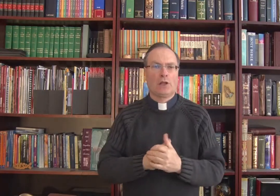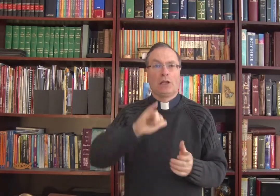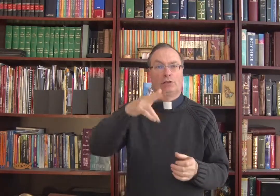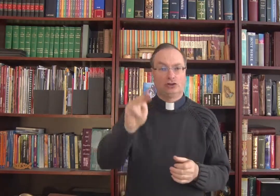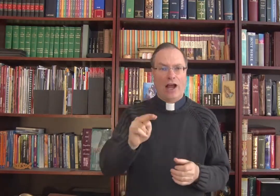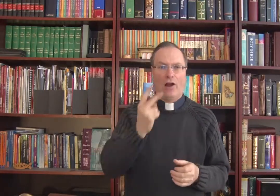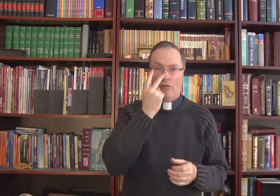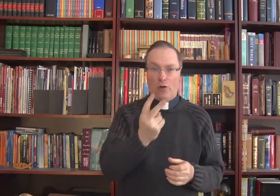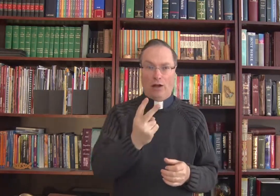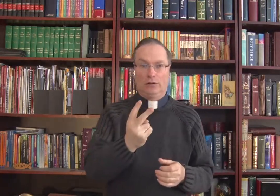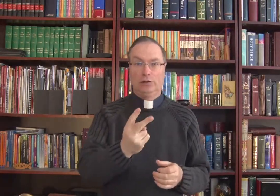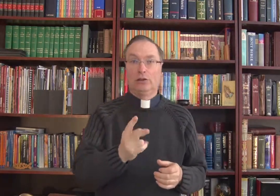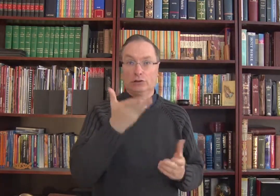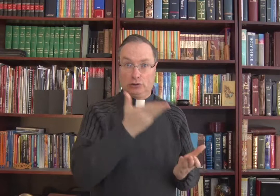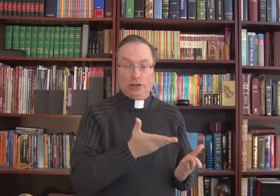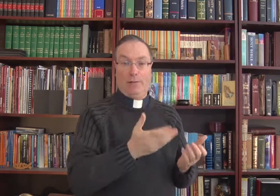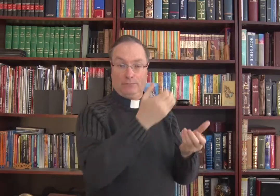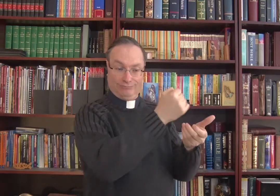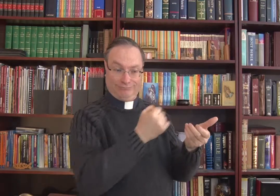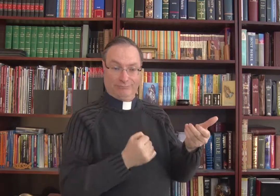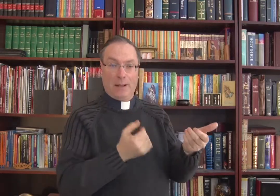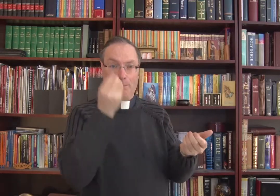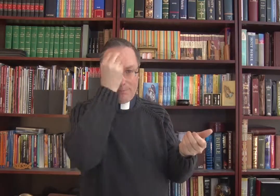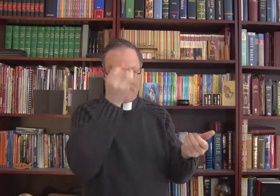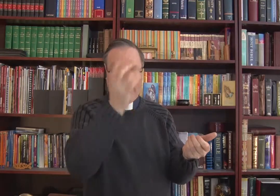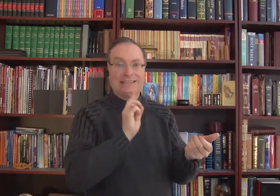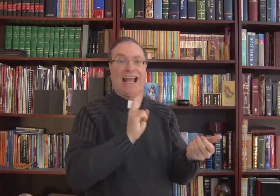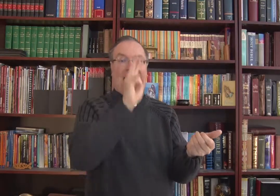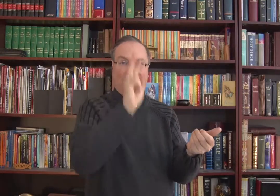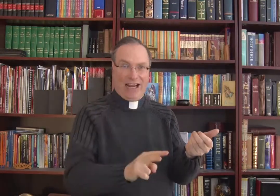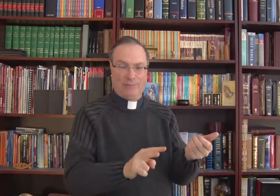Jean voyait que ce message est vrai,